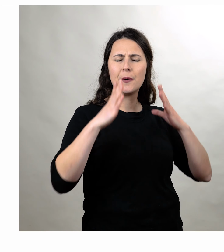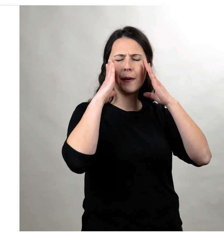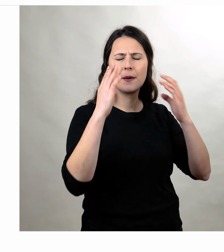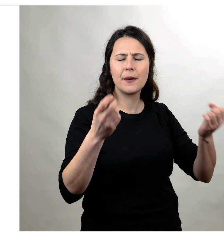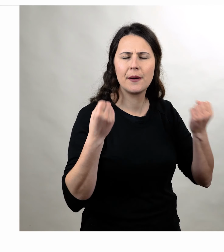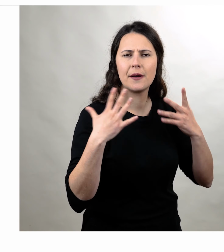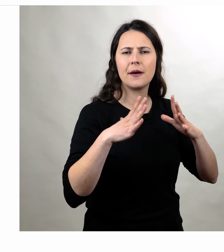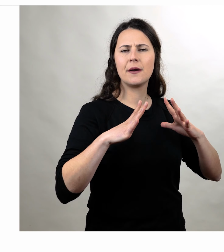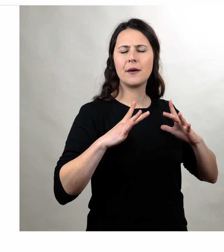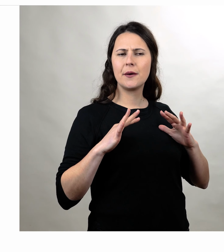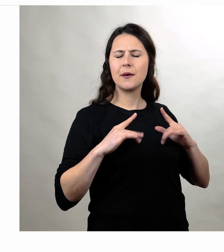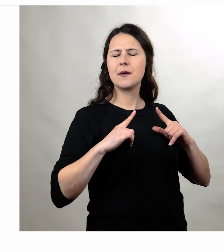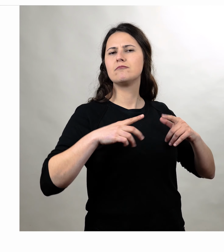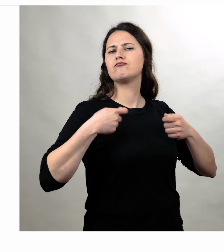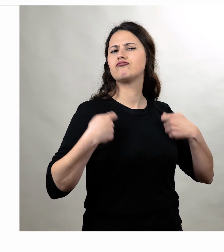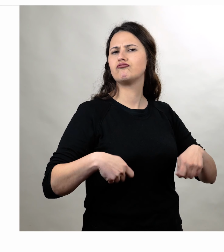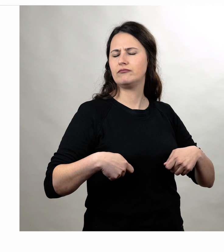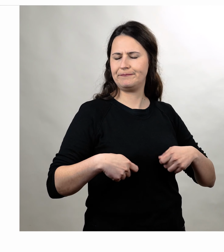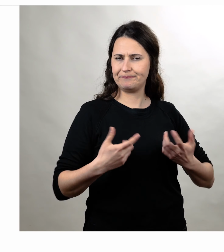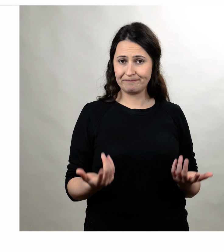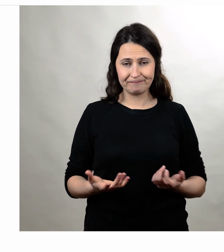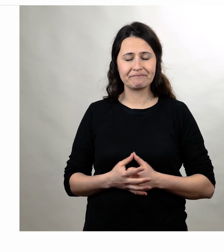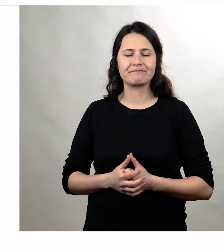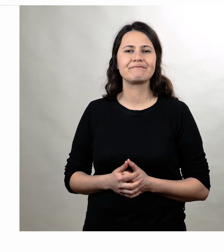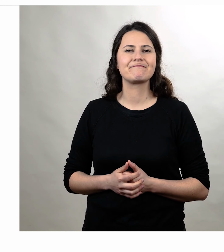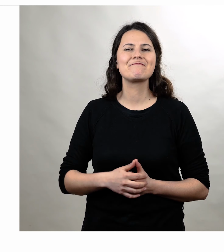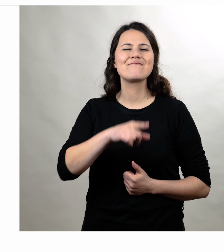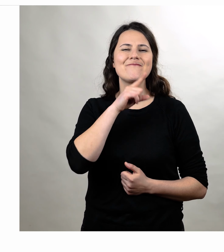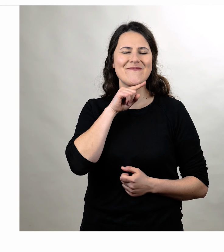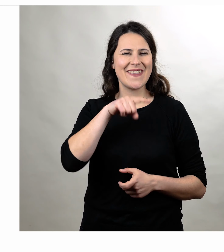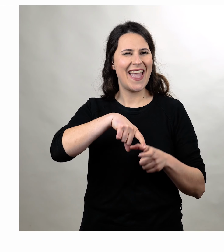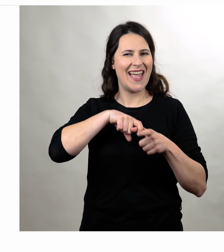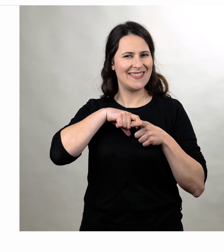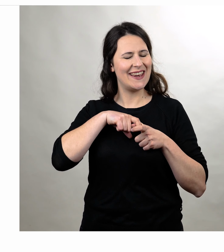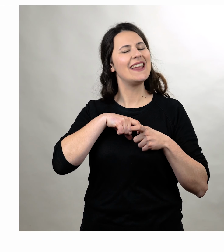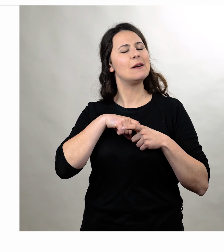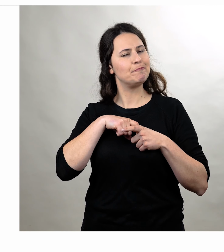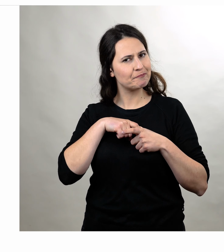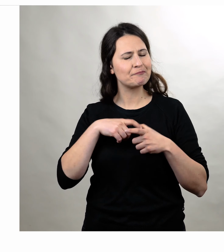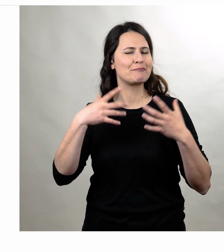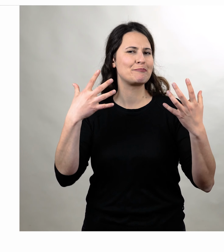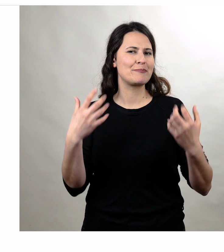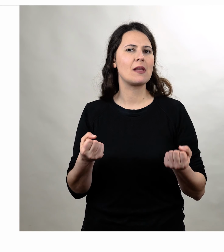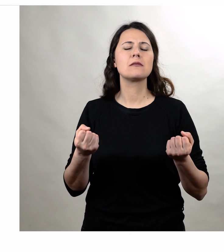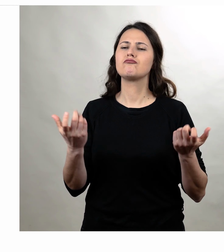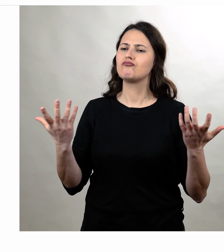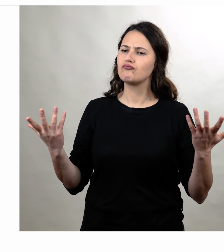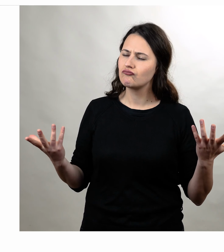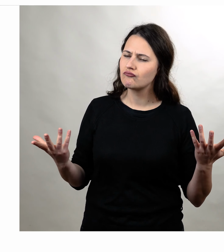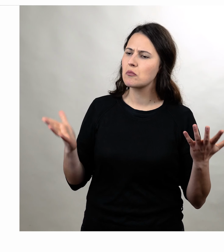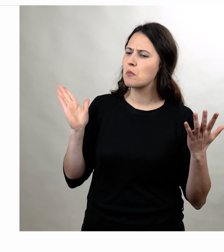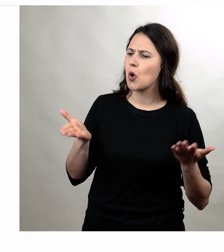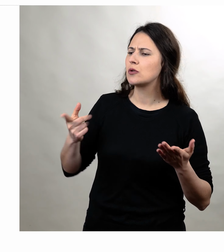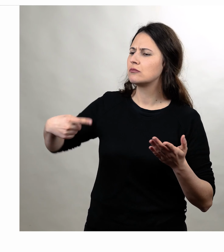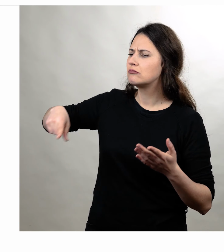Η εταιρεία παρέχει στους ταξιδιώτες τη δυνατότητα να κάνουν έρευνα αγοράς,